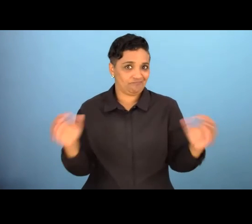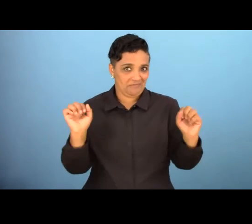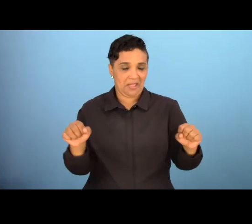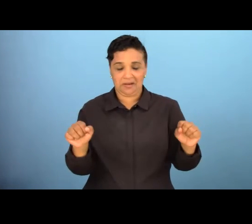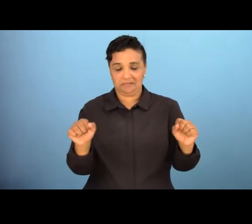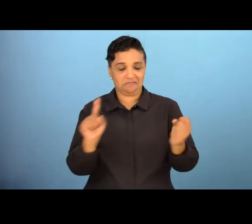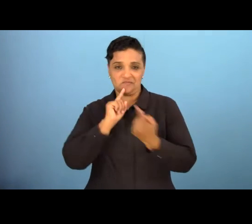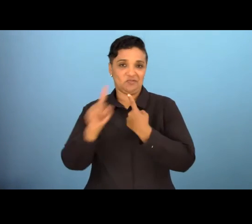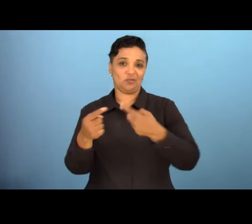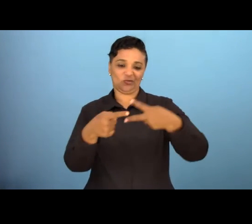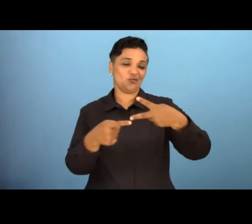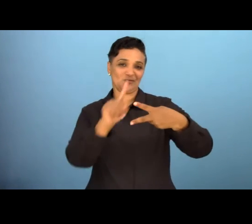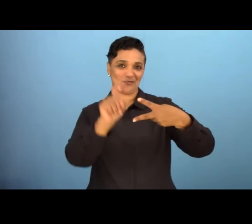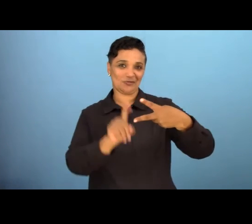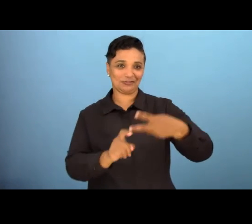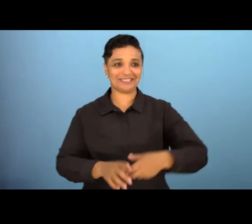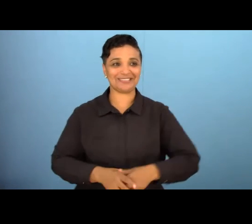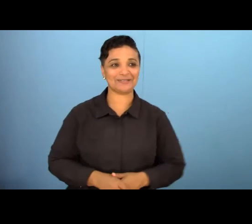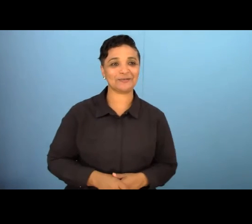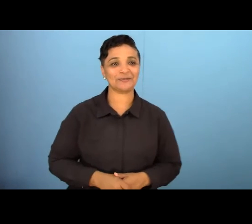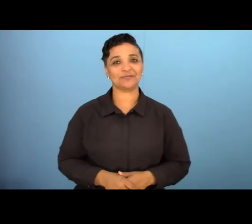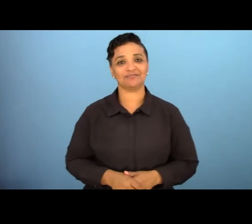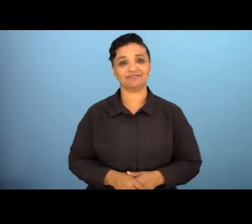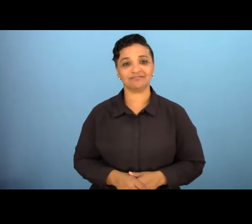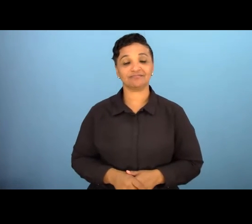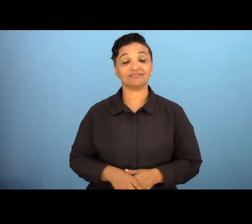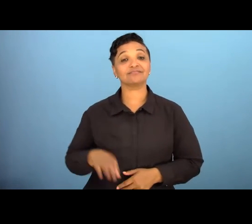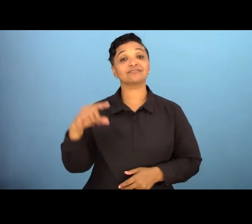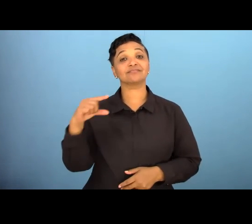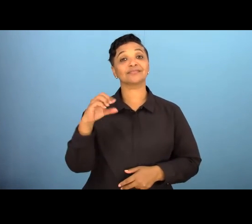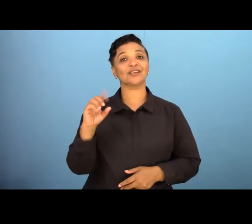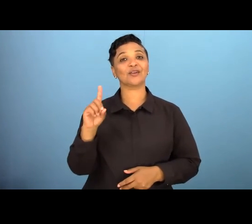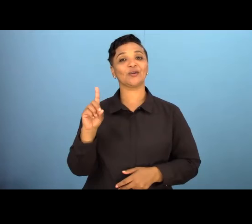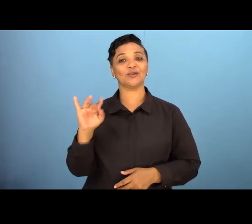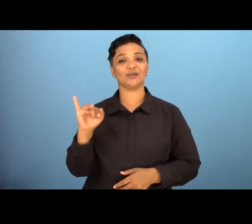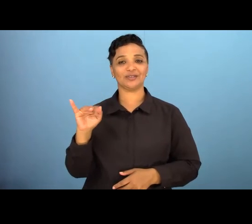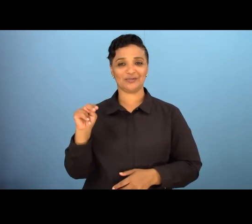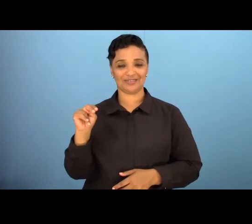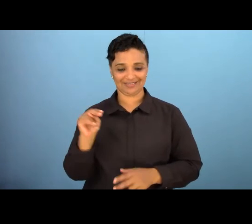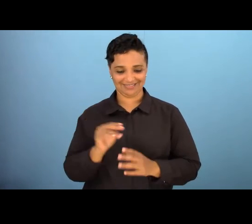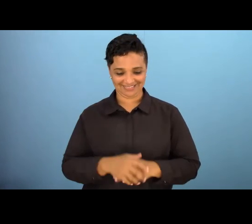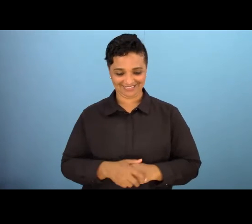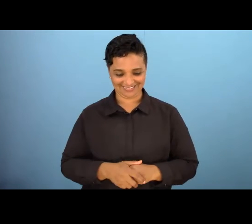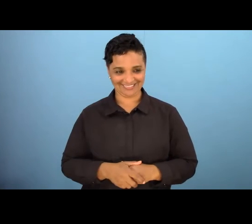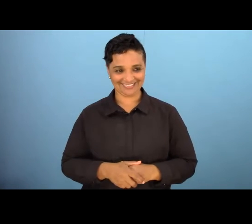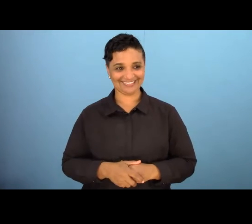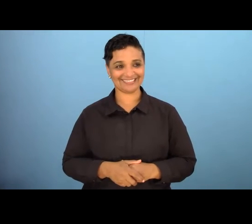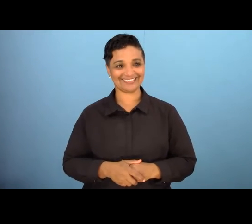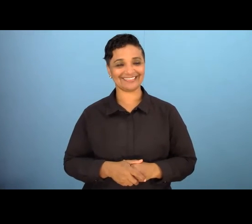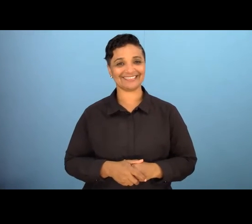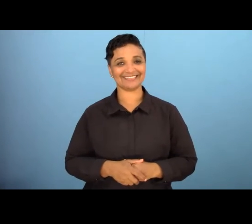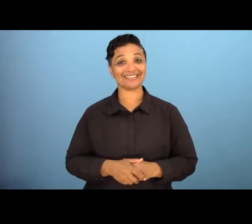grandes preguntas.